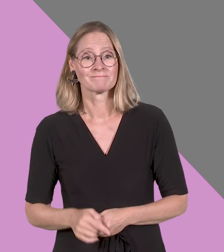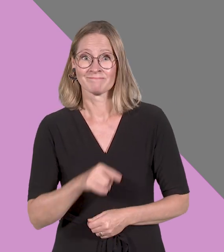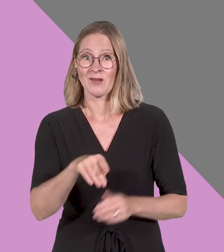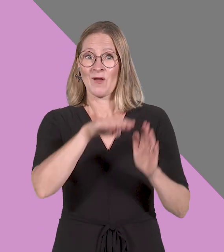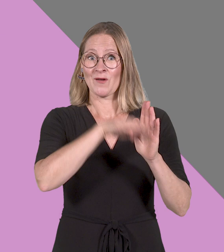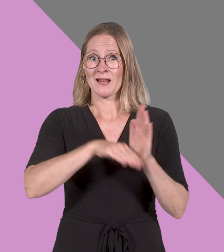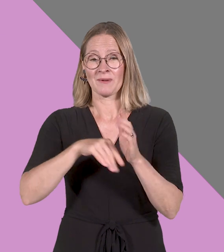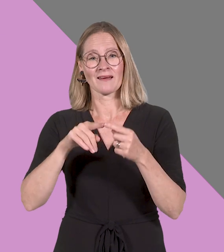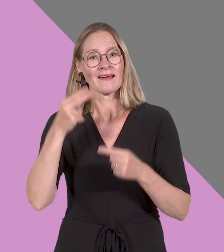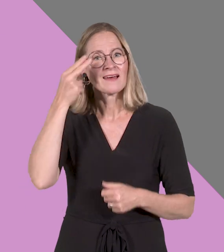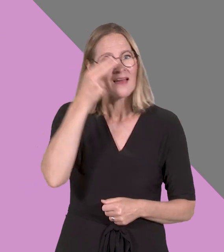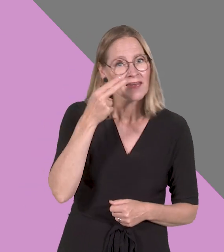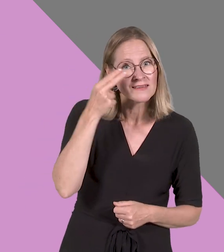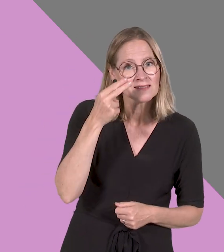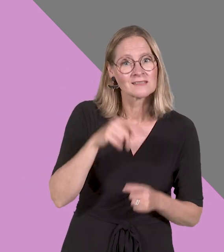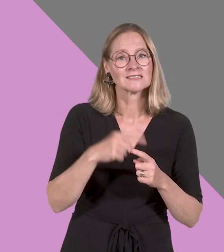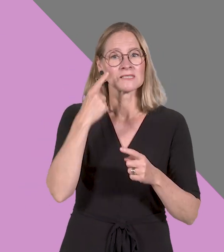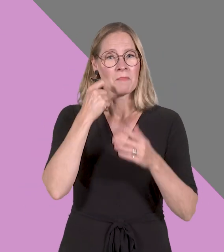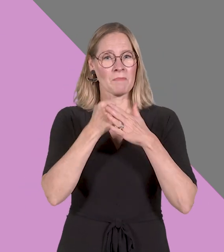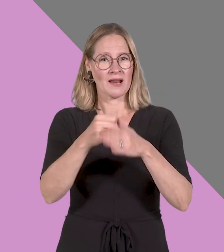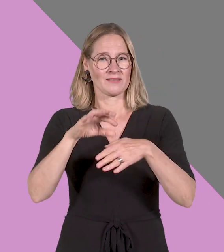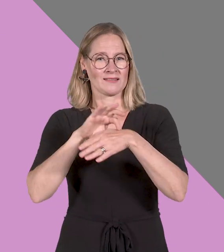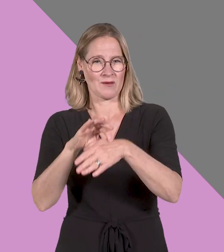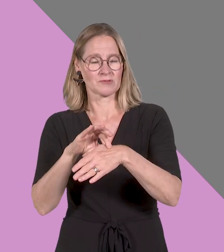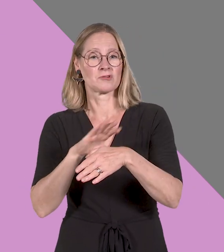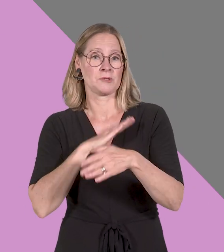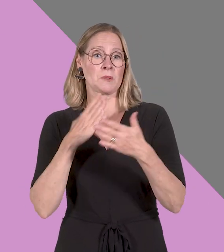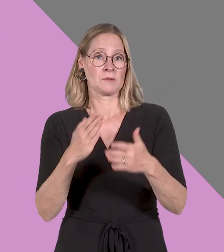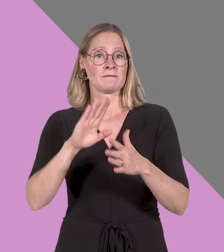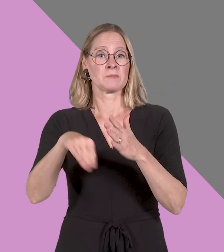Ohjelmat kaihista ja glaukoomasta ovat katsottavissa -